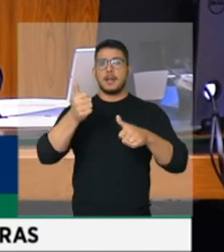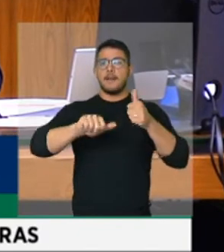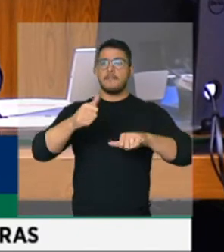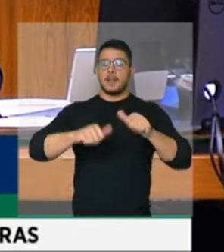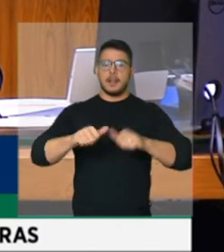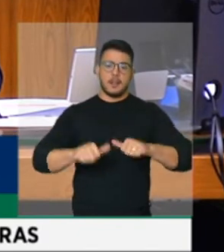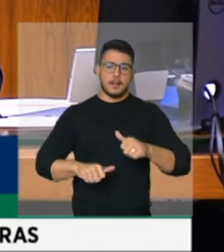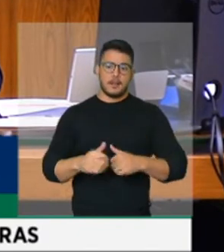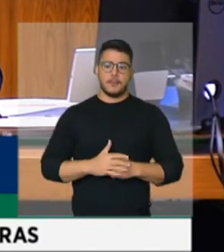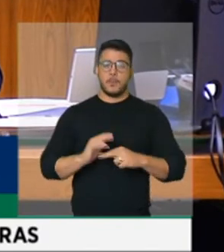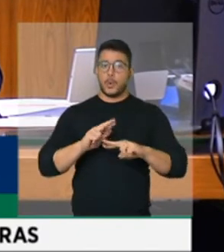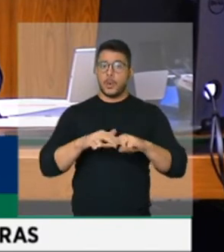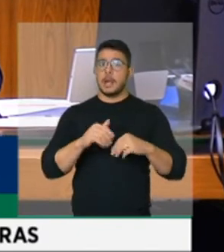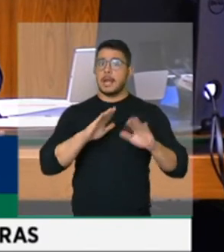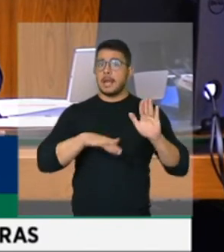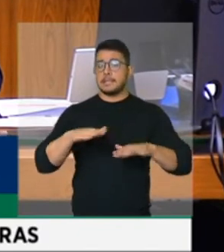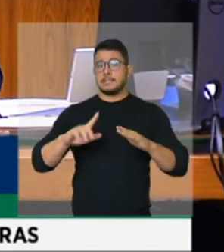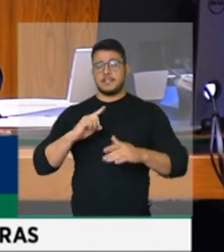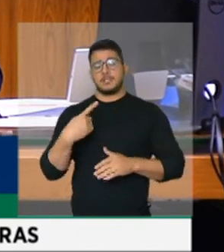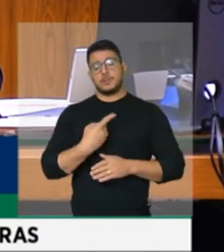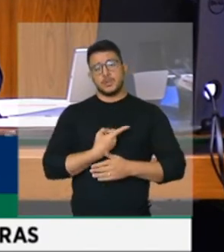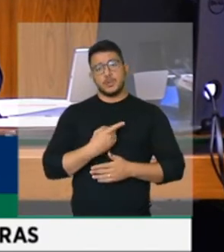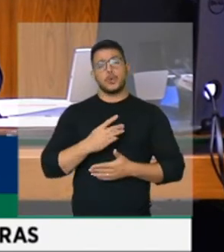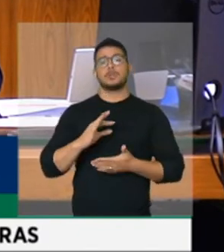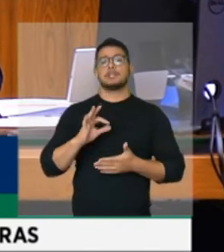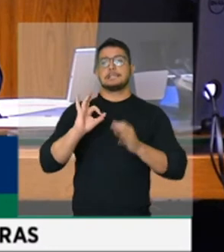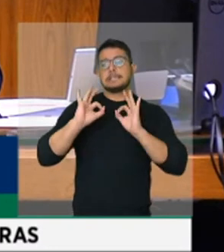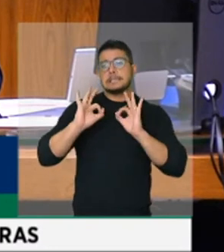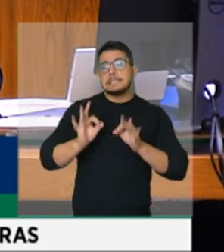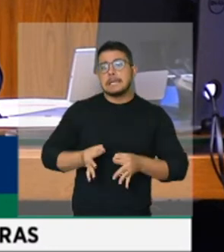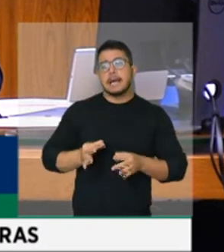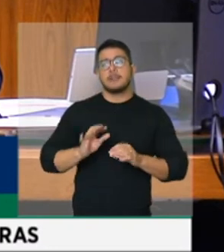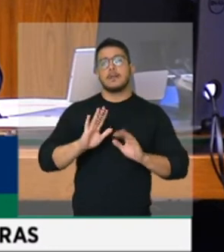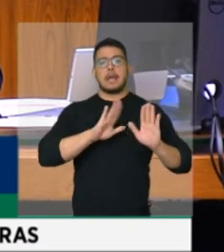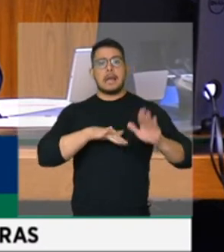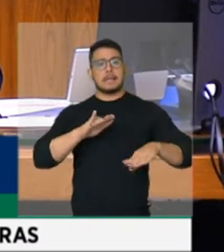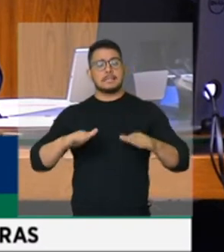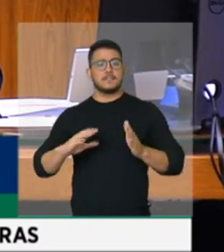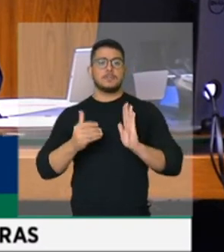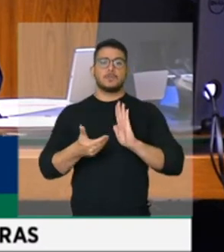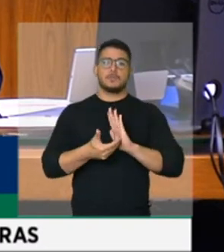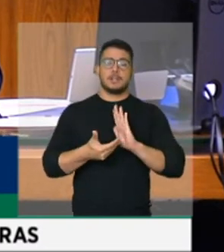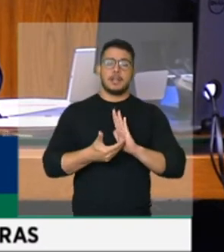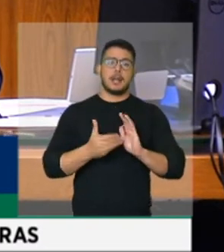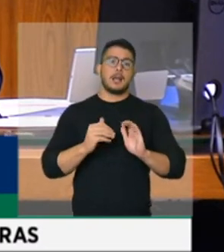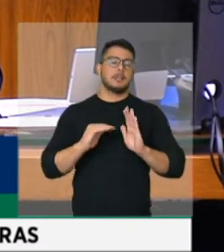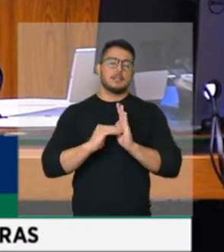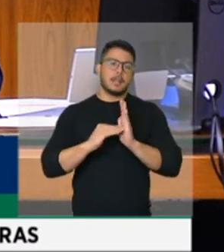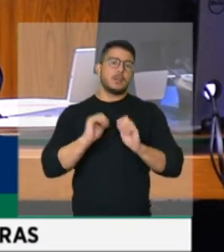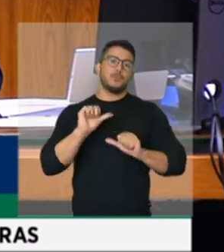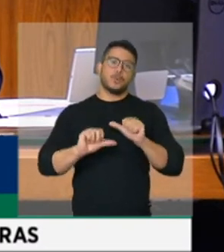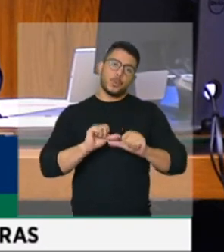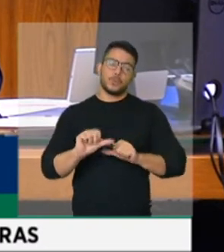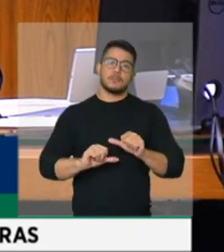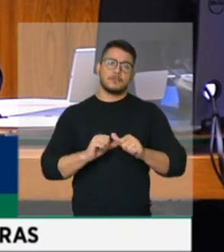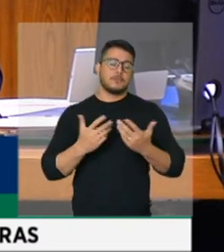ANALISAR O QUE A CÂMARA FAZ, MUITAS VEZES A CÂMARA ACERTA E O SENADO REFERENDA, MUITAS VEZES A CÂMARA ERRA E O SENADO MODIFICA, A GENTE AQUI CONFIRMA OU NÃO. ENTÃO ISSO